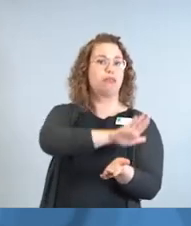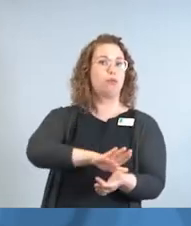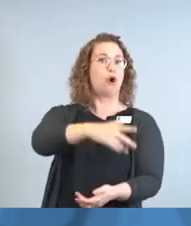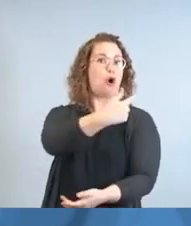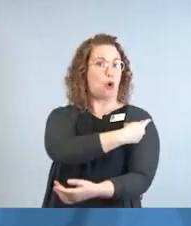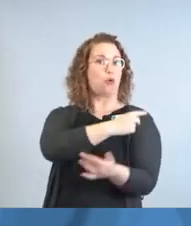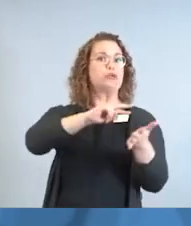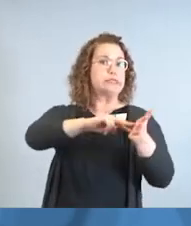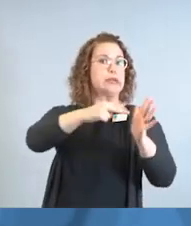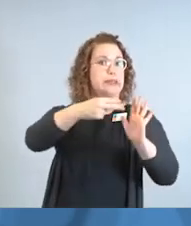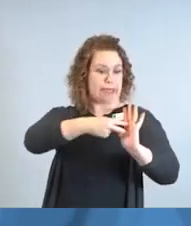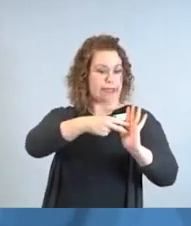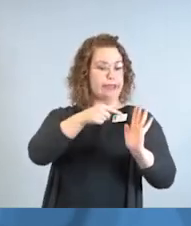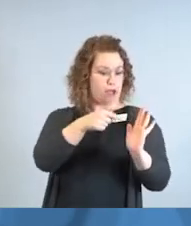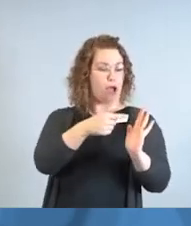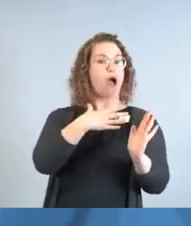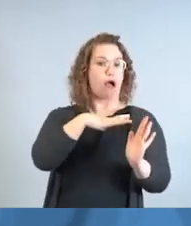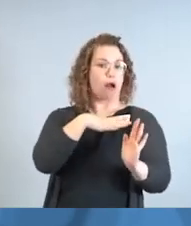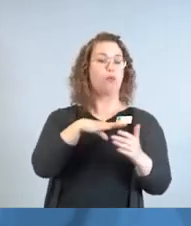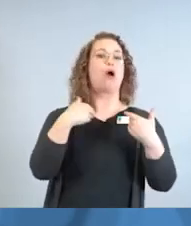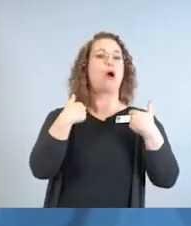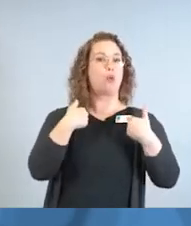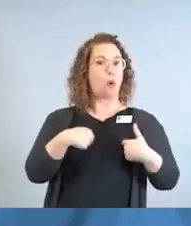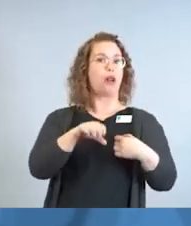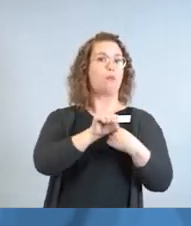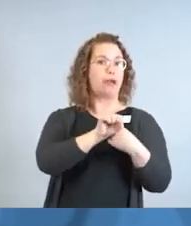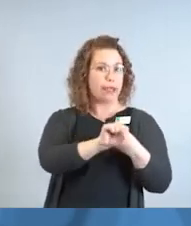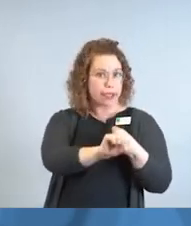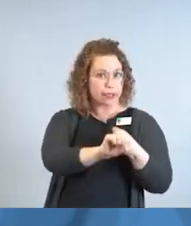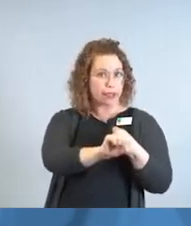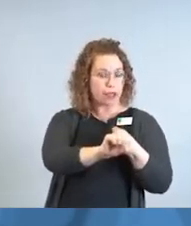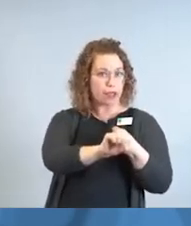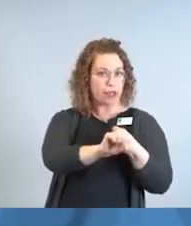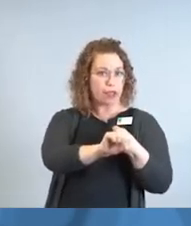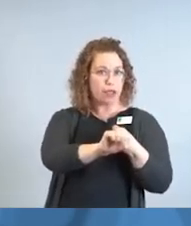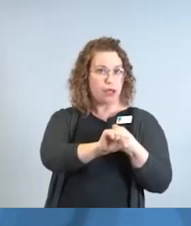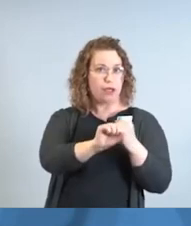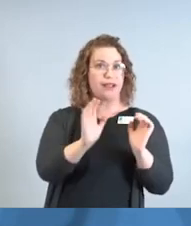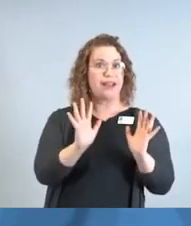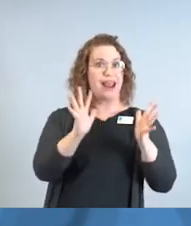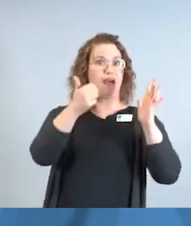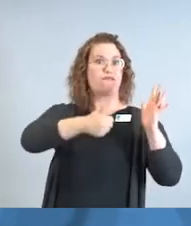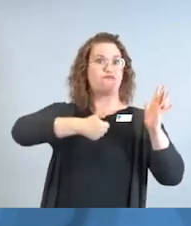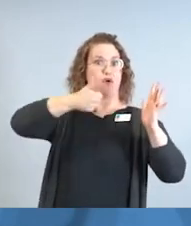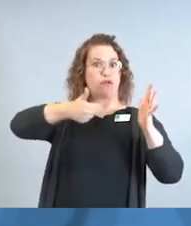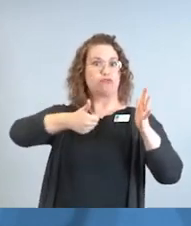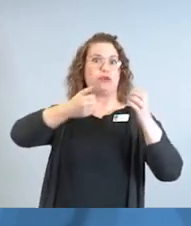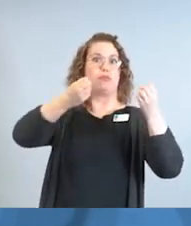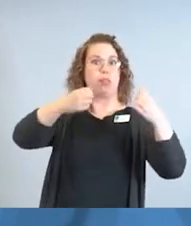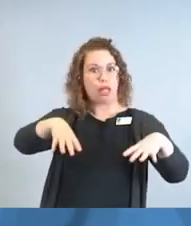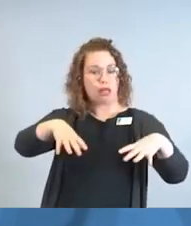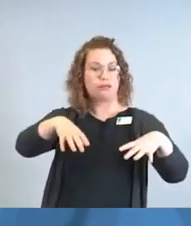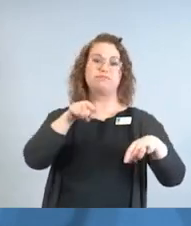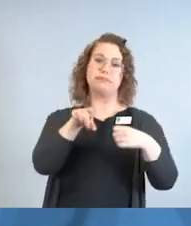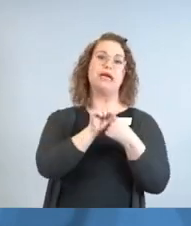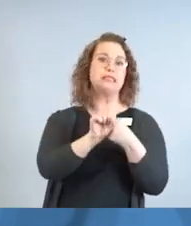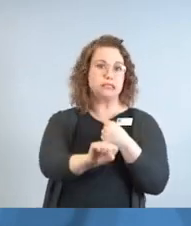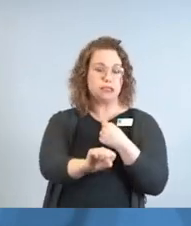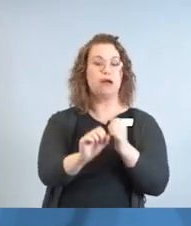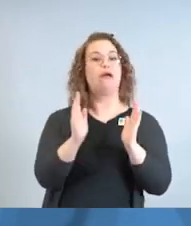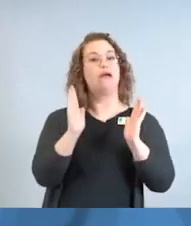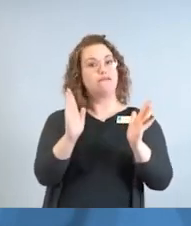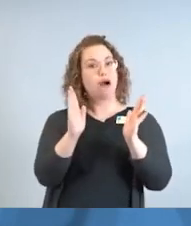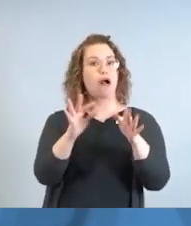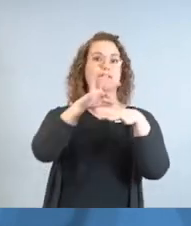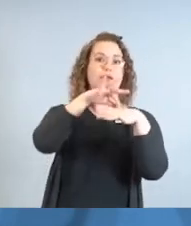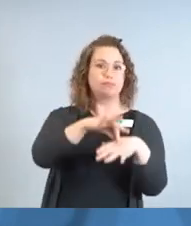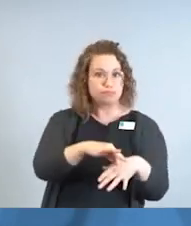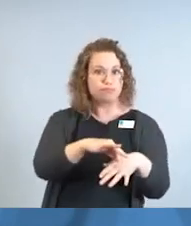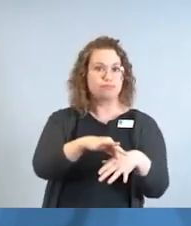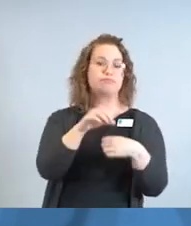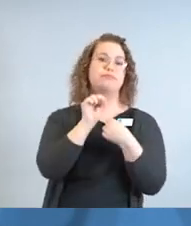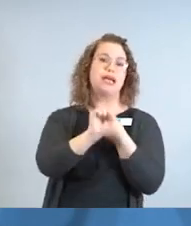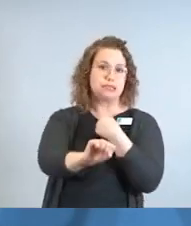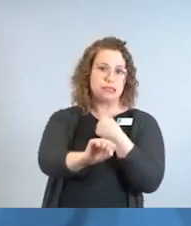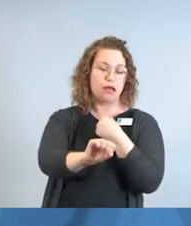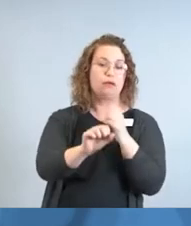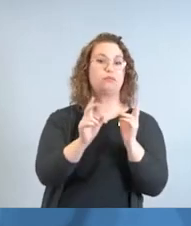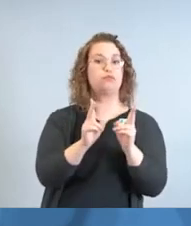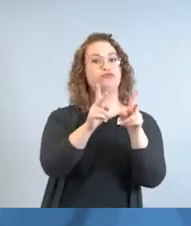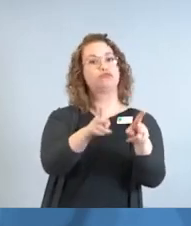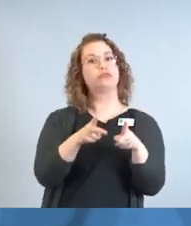että haluamme estää kuolemia, elinvuosien menetystä ja vakavaa tautitaakkaa ja ylläpitää terveydenhuollon kantokykyä.